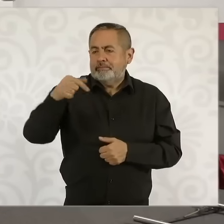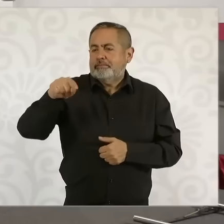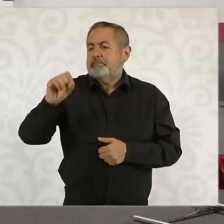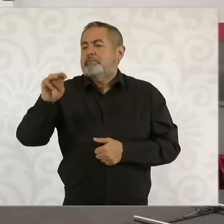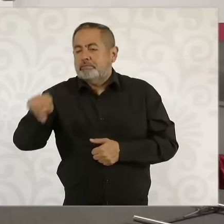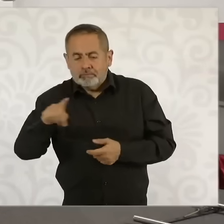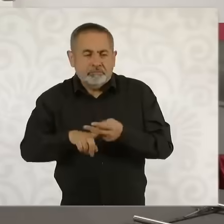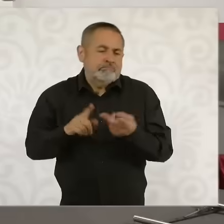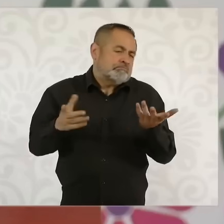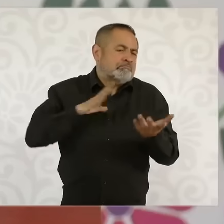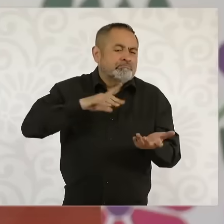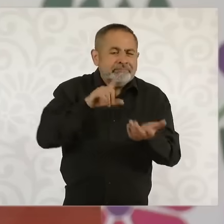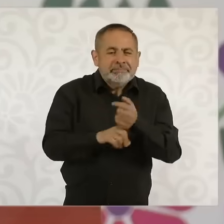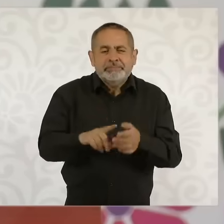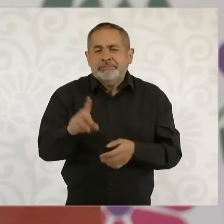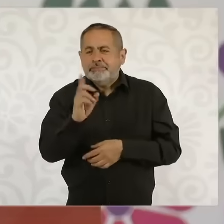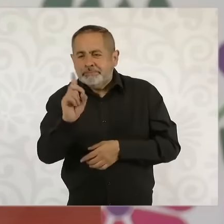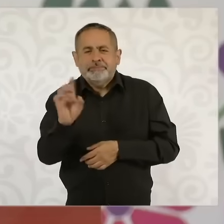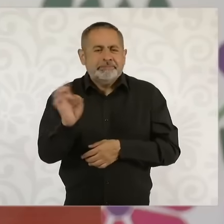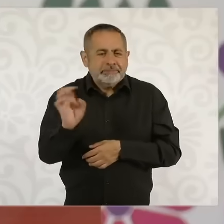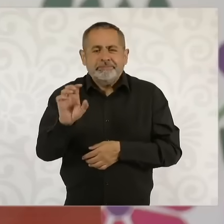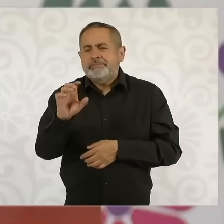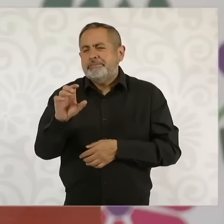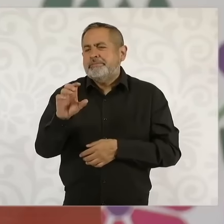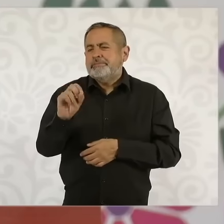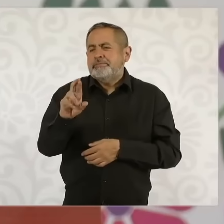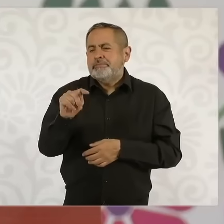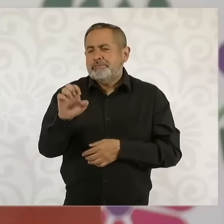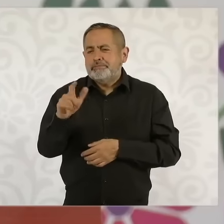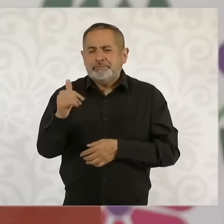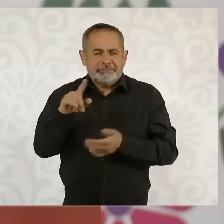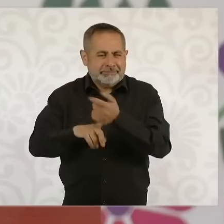Expedia, Booking, Despegar, El Corte Inglés también debemos destacarle. Tenemos un teléfono,